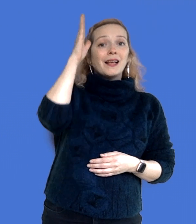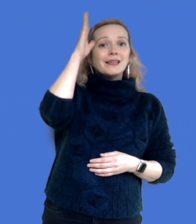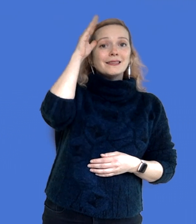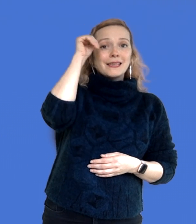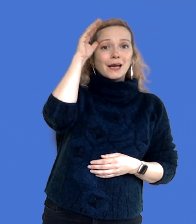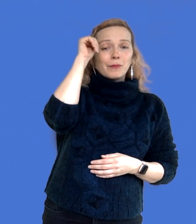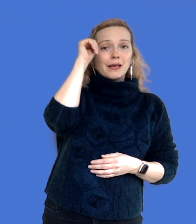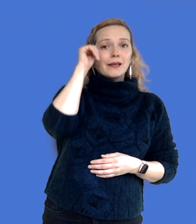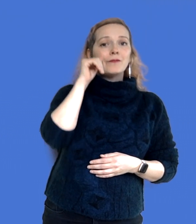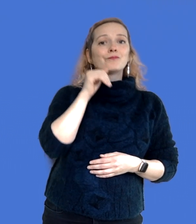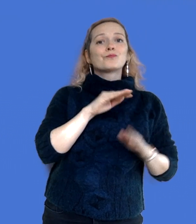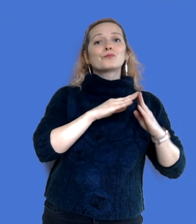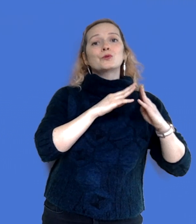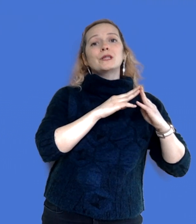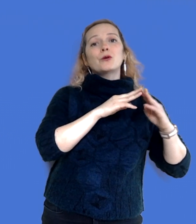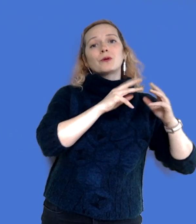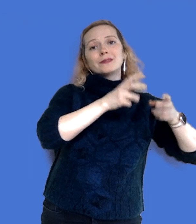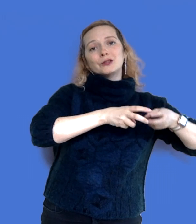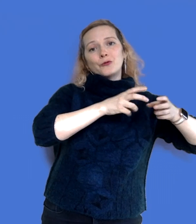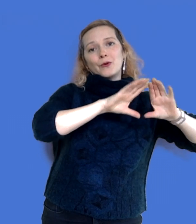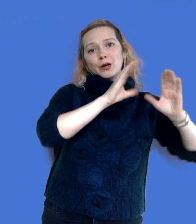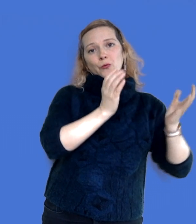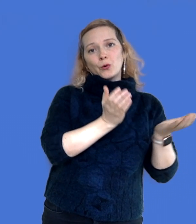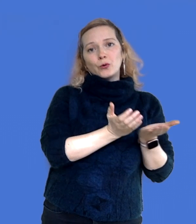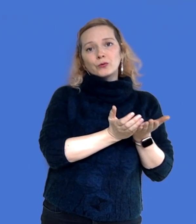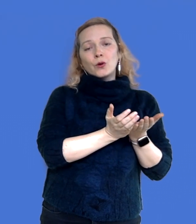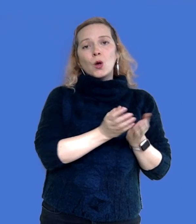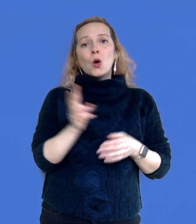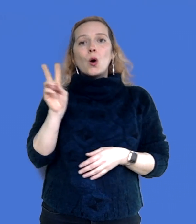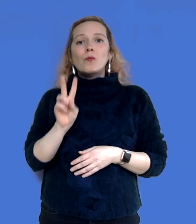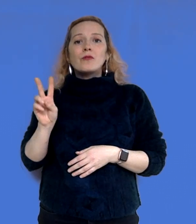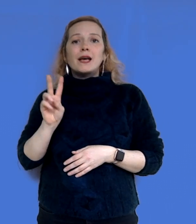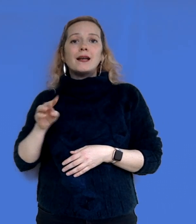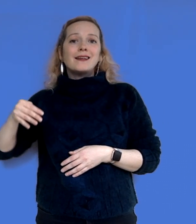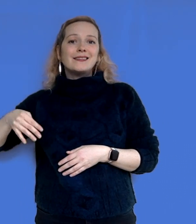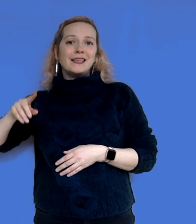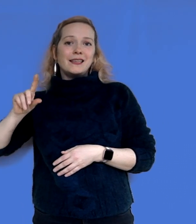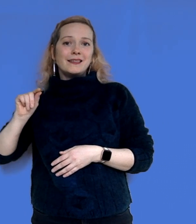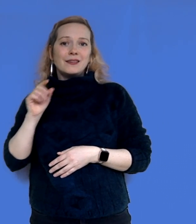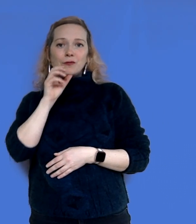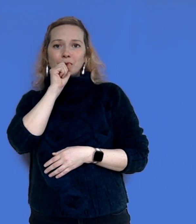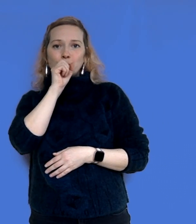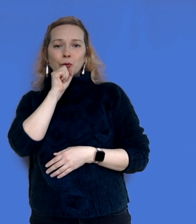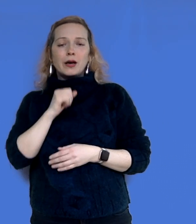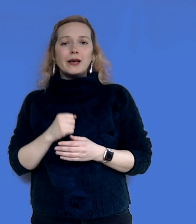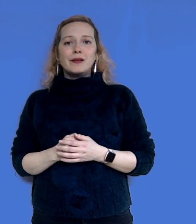In TRAINWORLD in Schaarbeek, op vrijdag 19/02/2021.